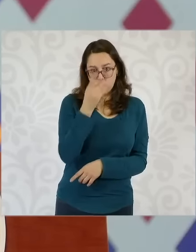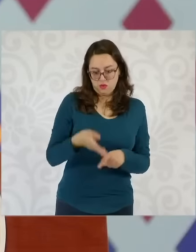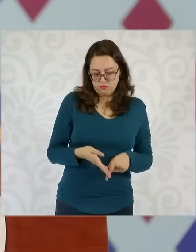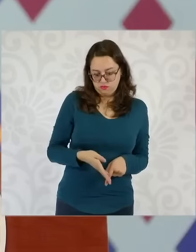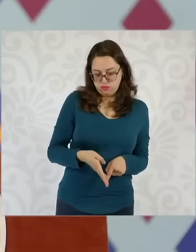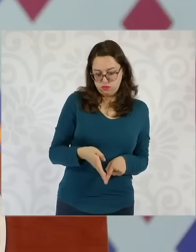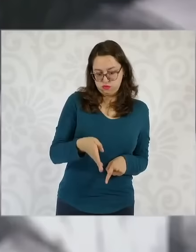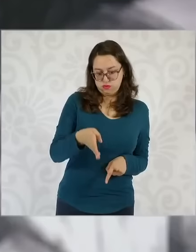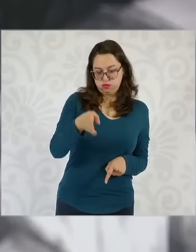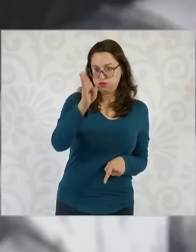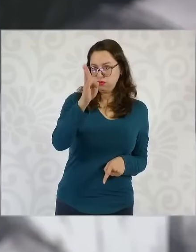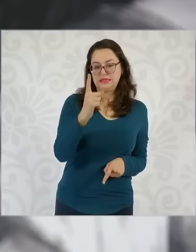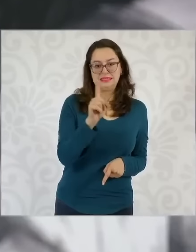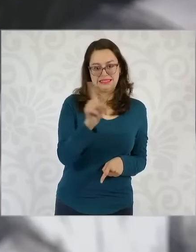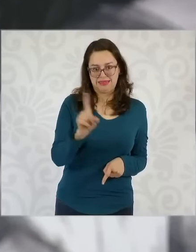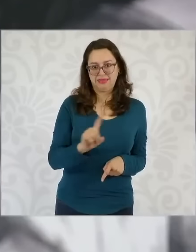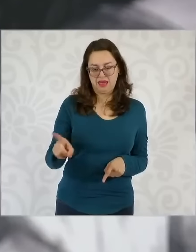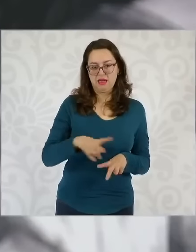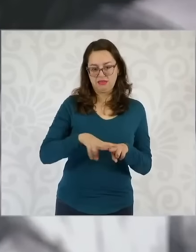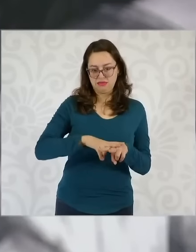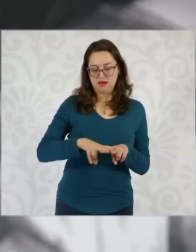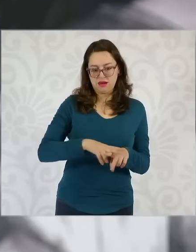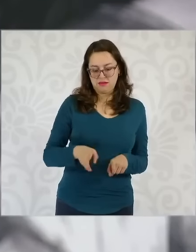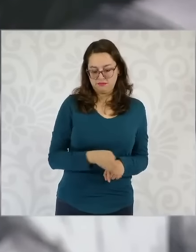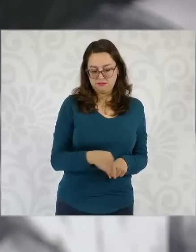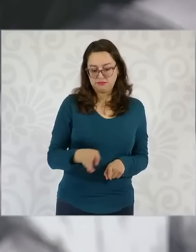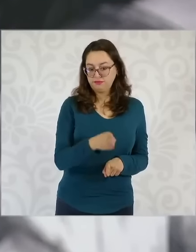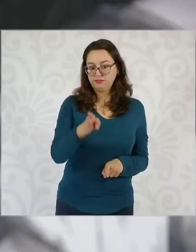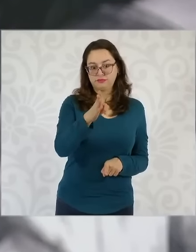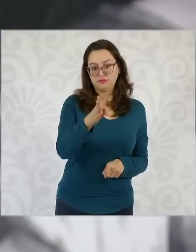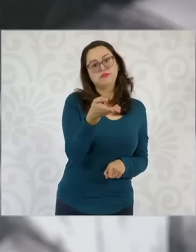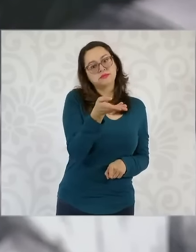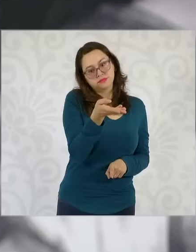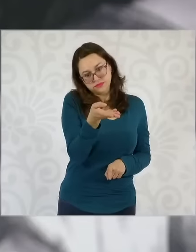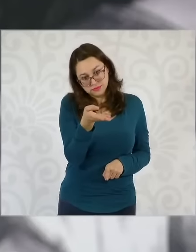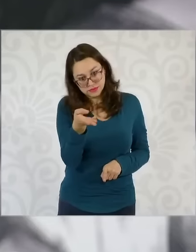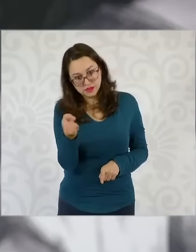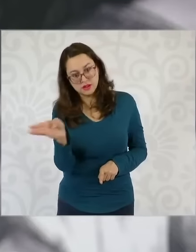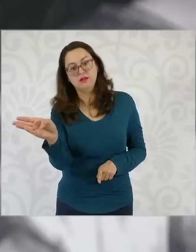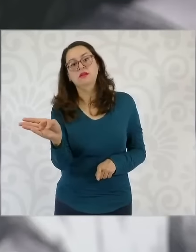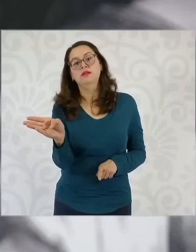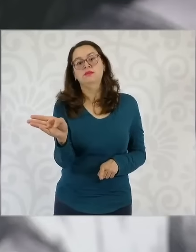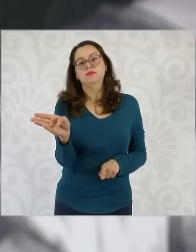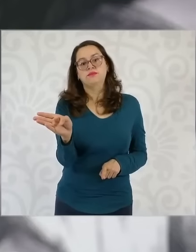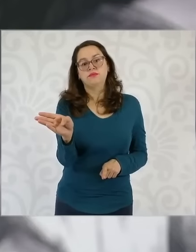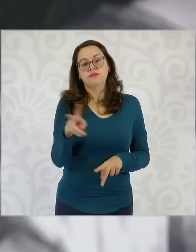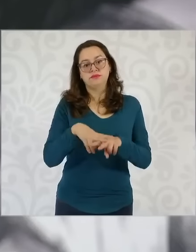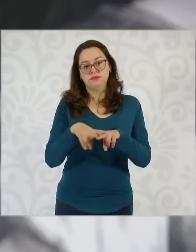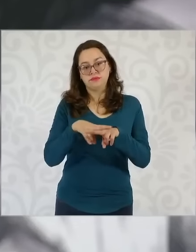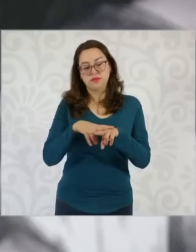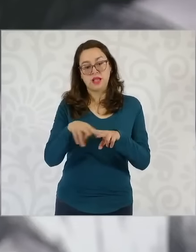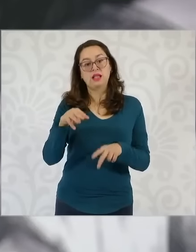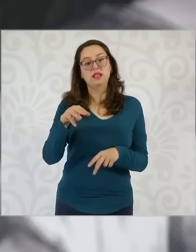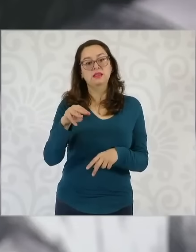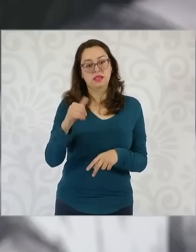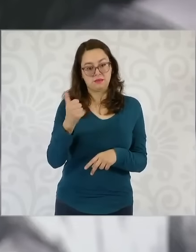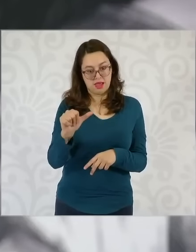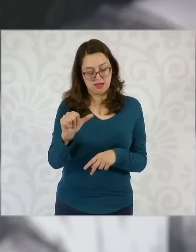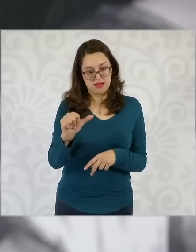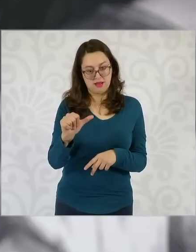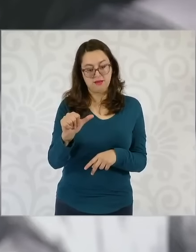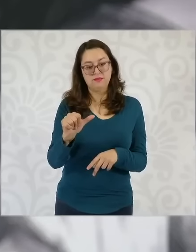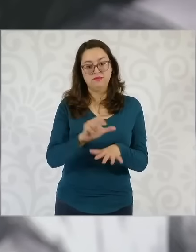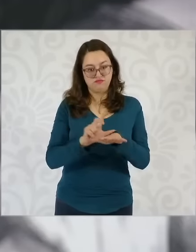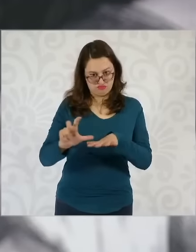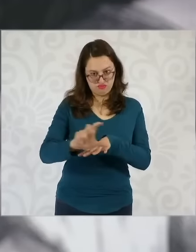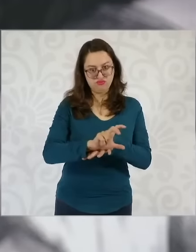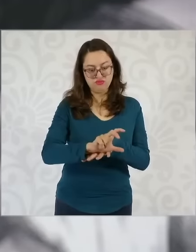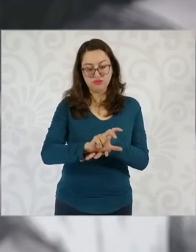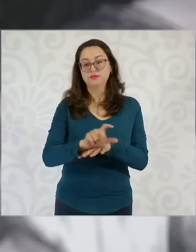Z sino que tiene una línea que va a conectar al tren malla para carga otra línea que va a